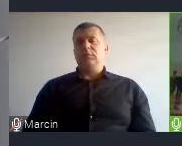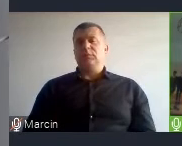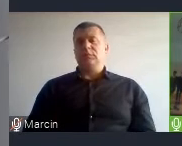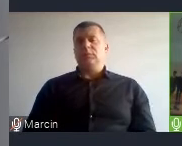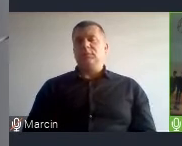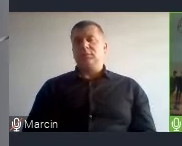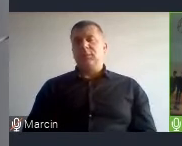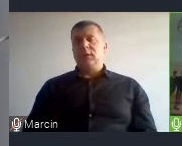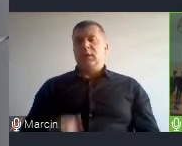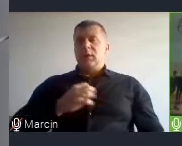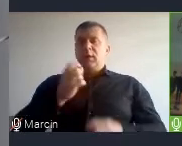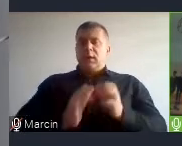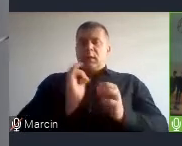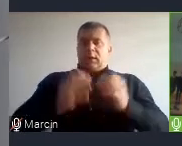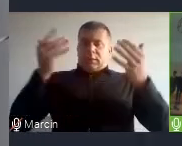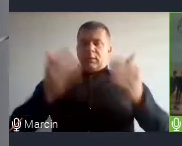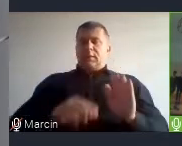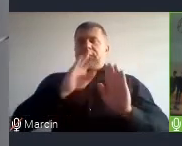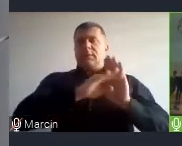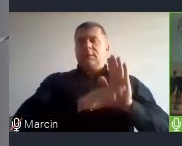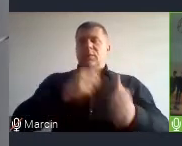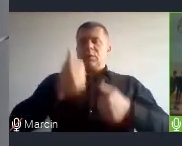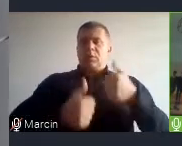tym razem zgodnie z zasadą konkurencyjności.